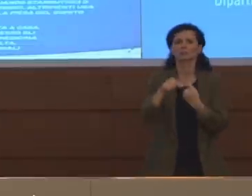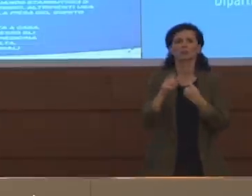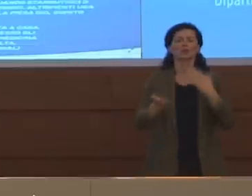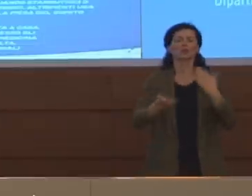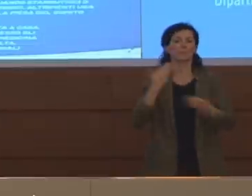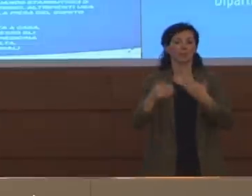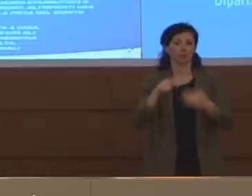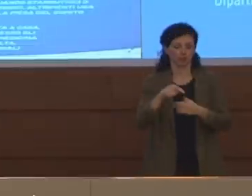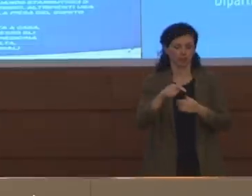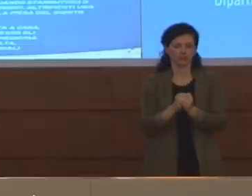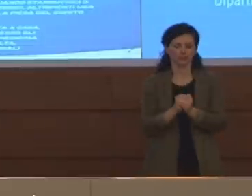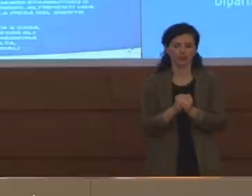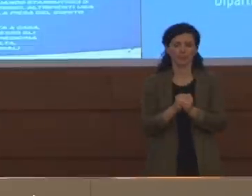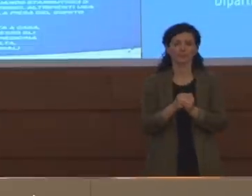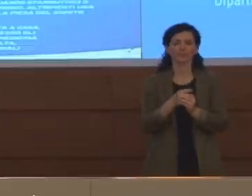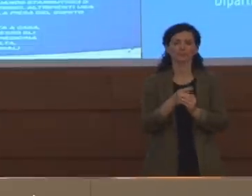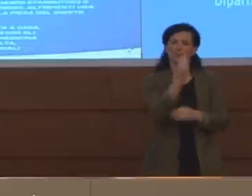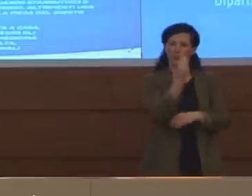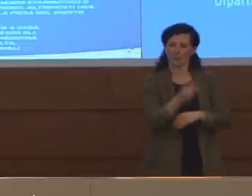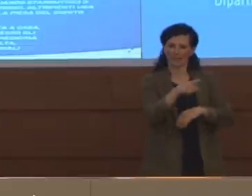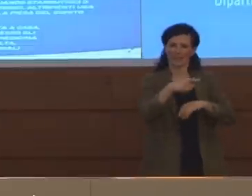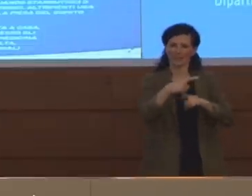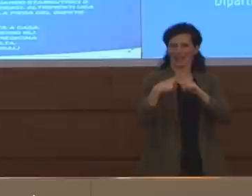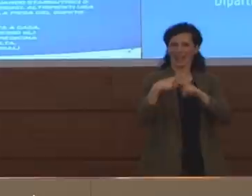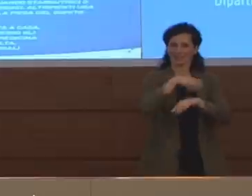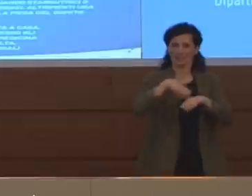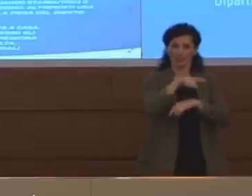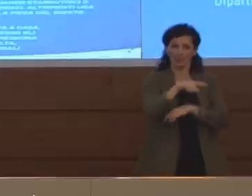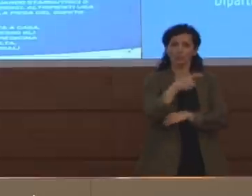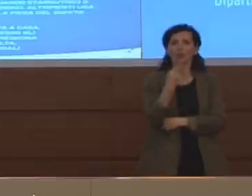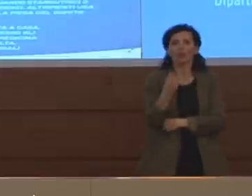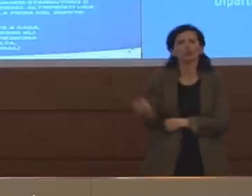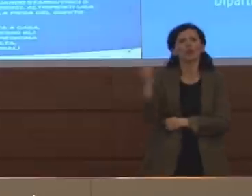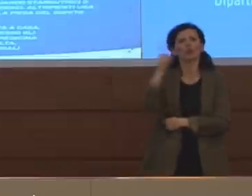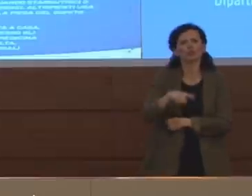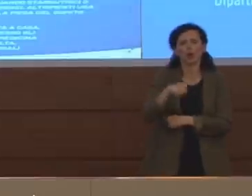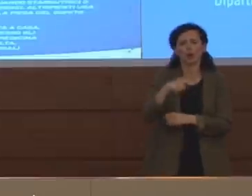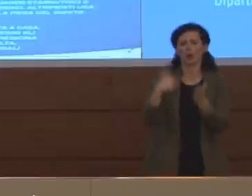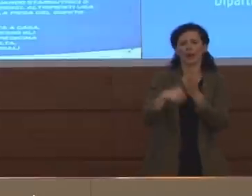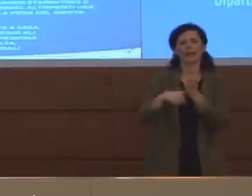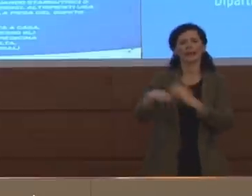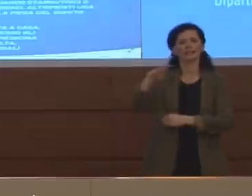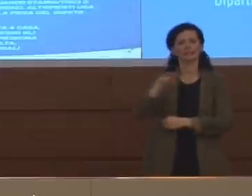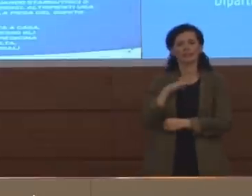Il giorno seguente, vi voglio dire, ho ricevuto una lettera, la lettera del Signor Elio,